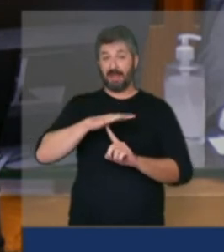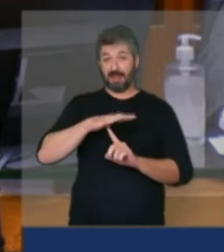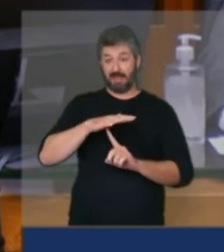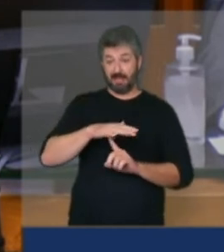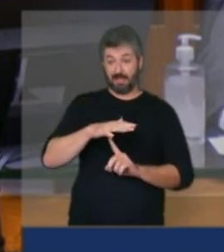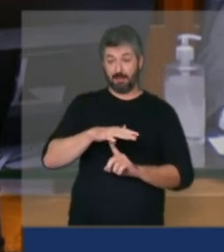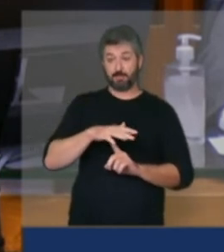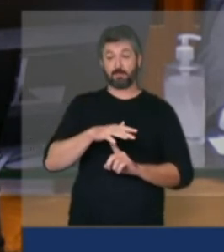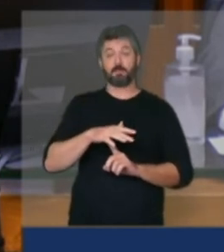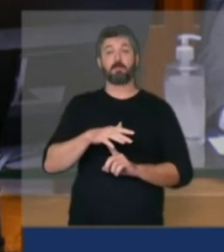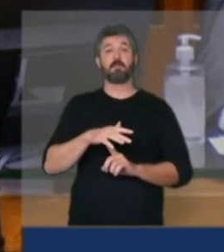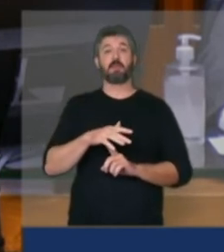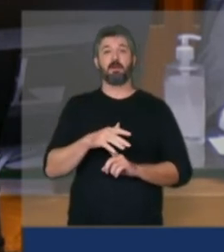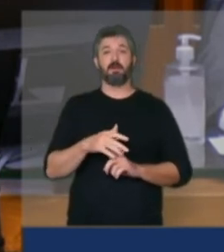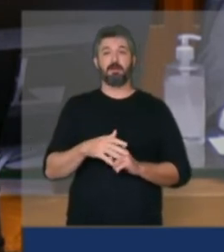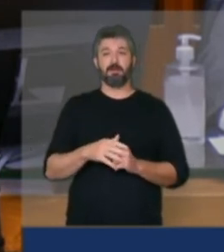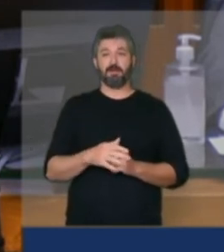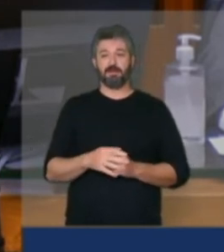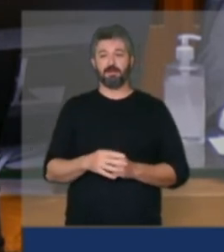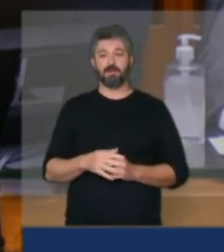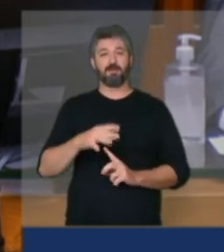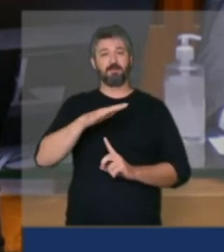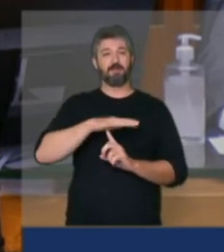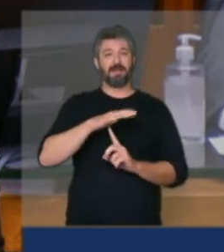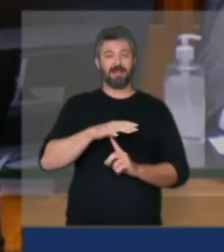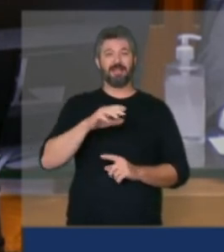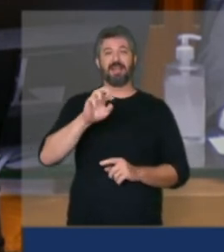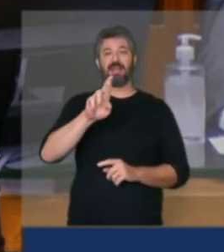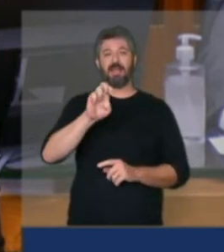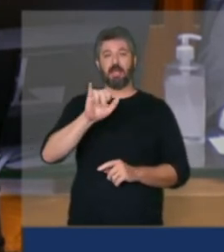, RIO GRANDE DO SUL, TUDO É SUL, V.EXA. DE SER UM DEPUTADO DO BRASIL INTEIRO E DEPOIS NÓS VAMOS VOLTAR AQUI AO